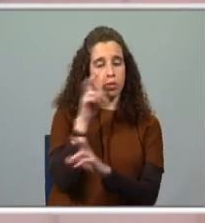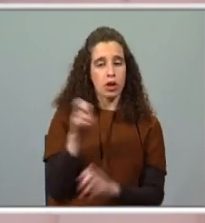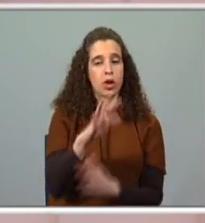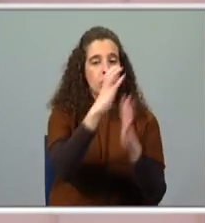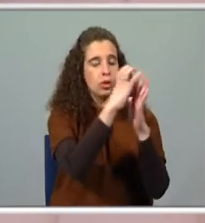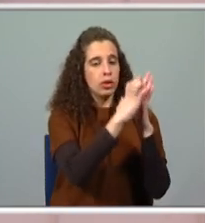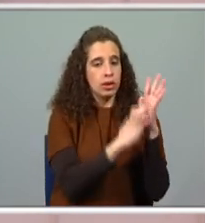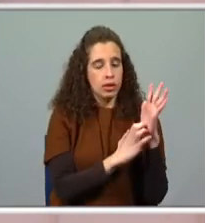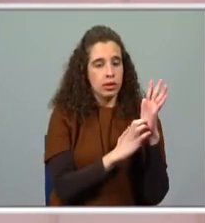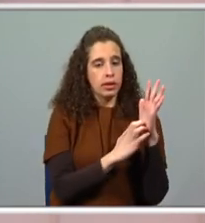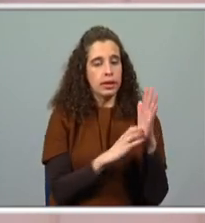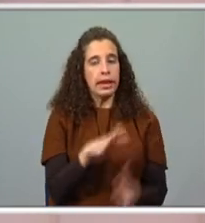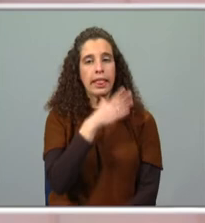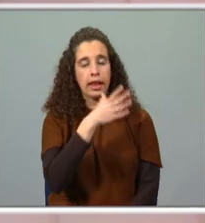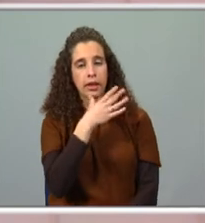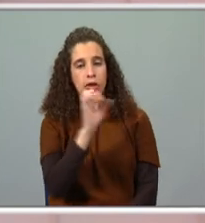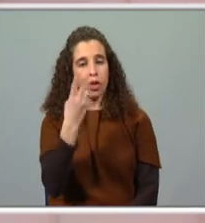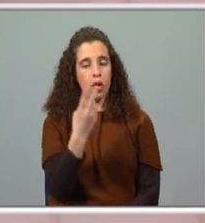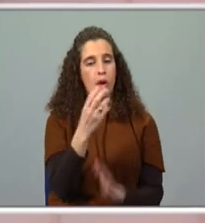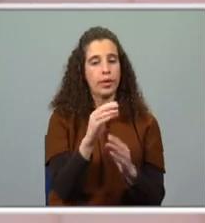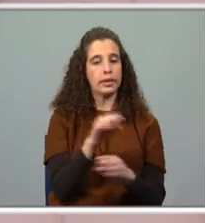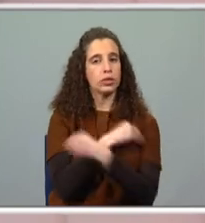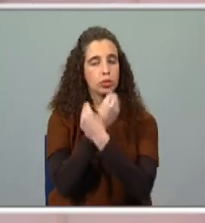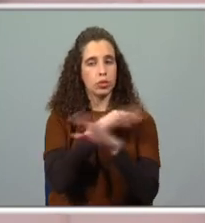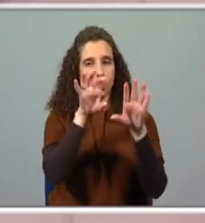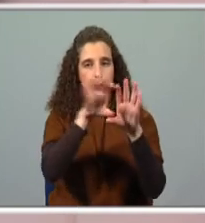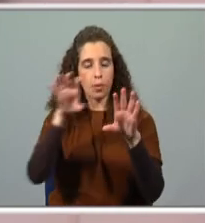textos tanto narrativos como nas bandas de cenadas claro que nas bandas 敘事和樂隊中的文本當然是樂隊裡的場景